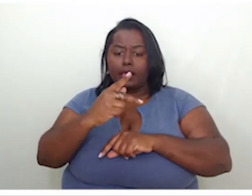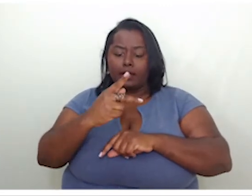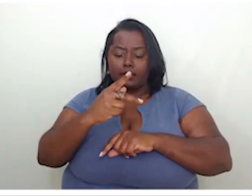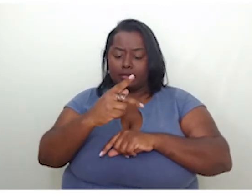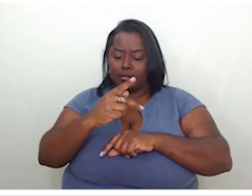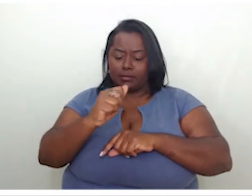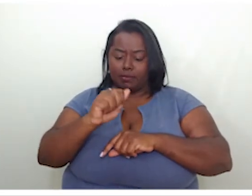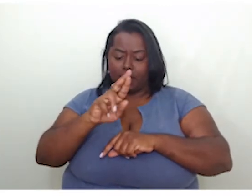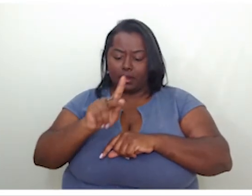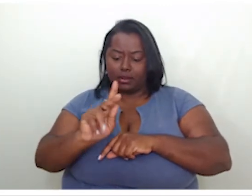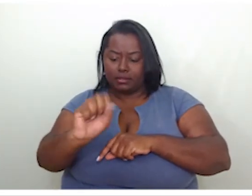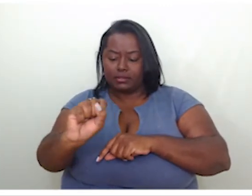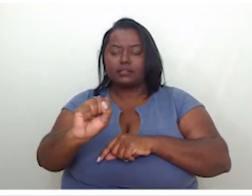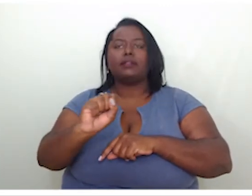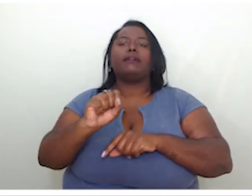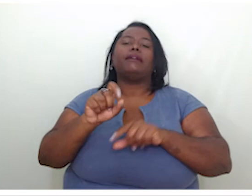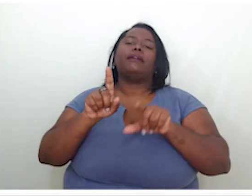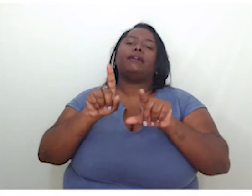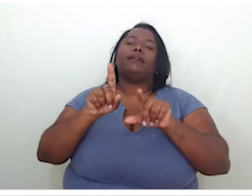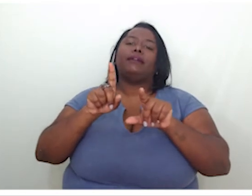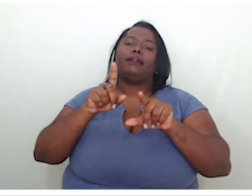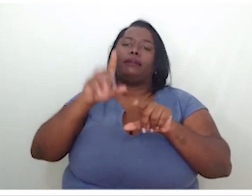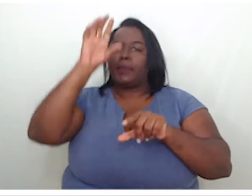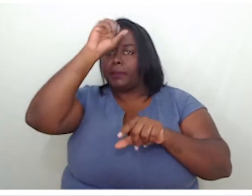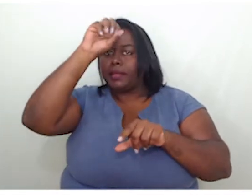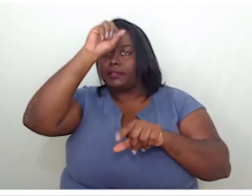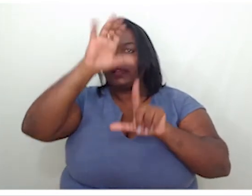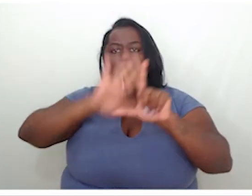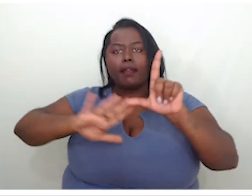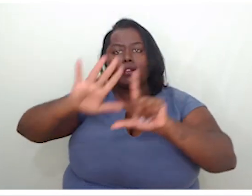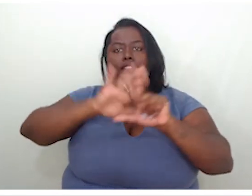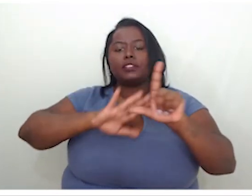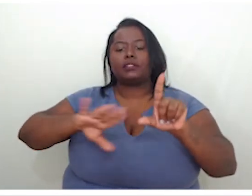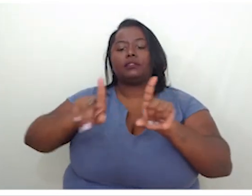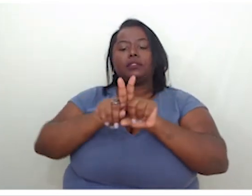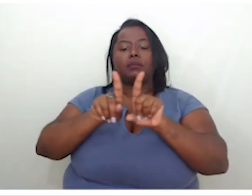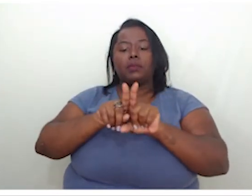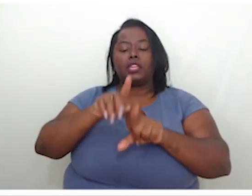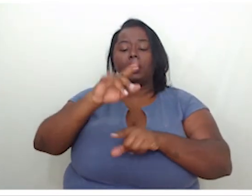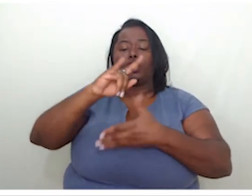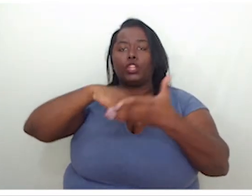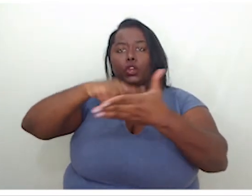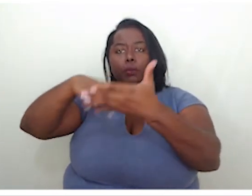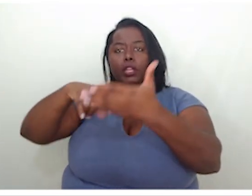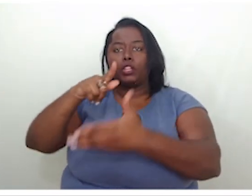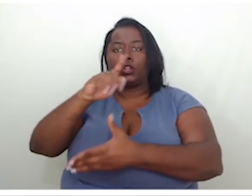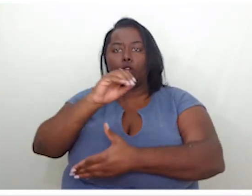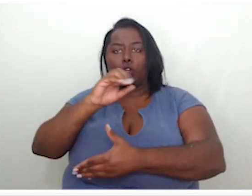el Google Drive es bueno para compartir diferentes tipos de archivos